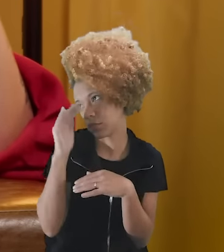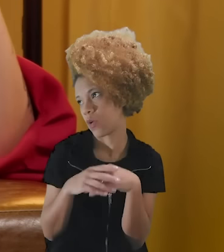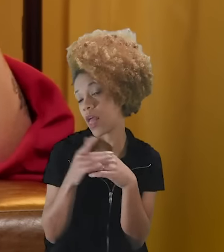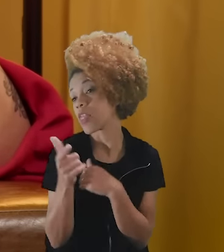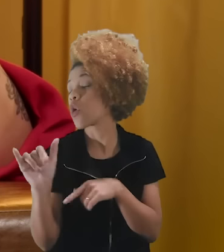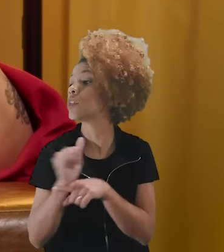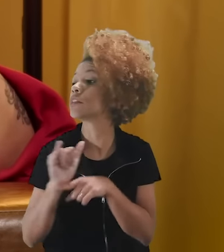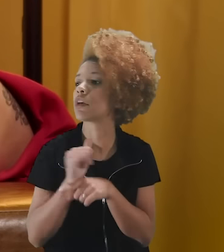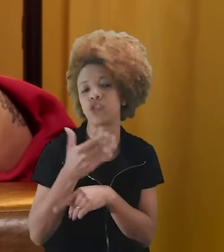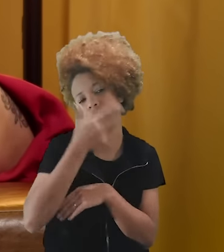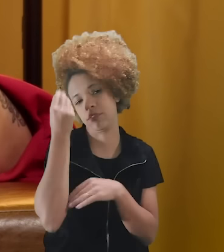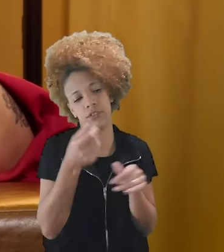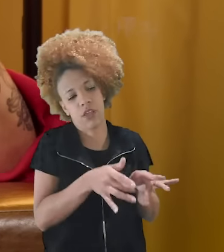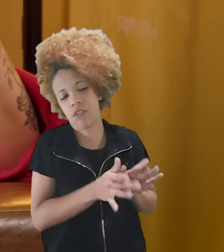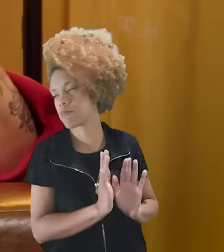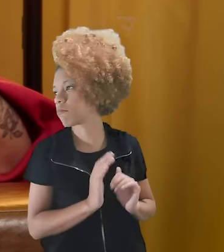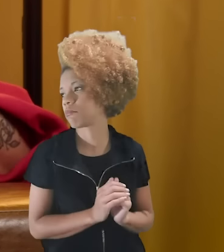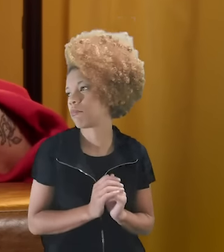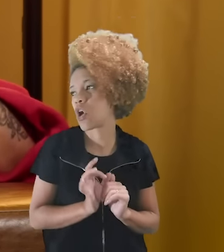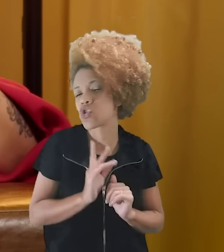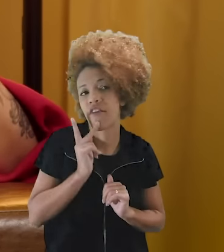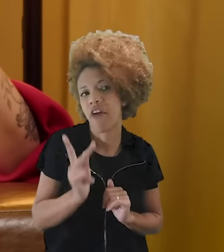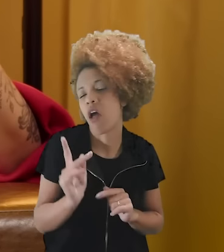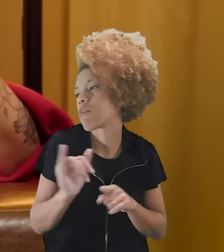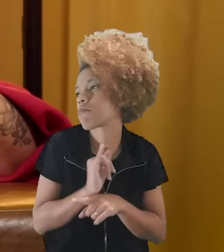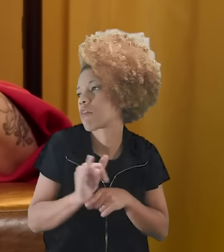gente utiliza os outros recursos e esquece ele deixa o cara lá só fala tipo os recursos que